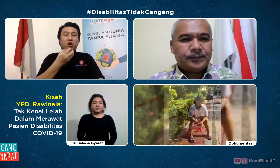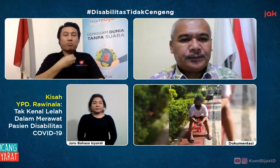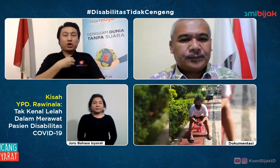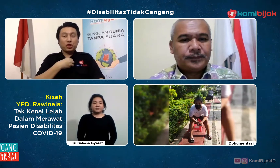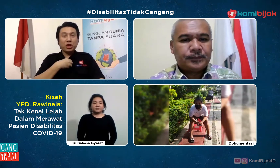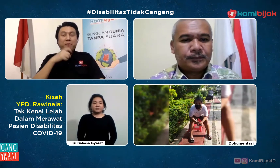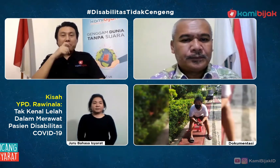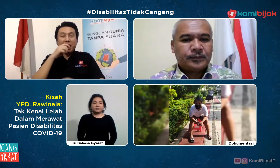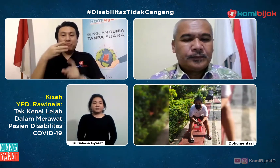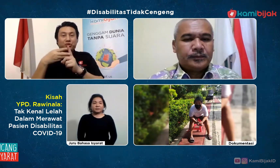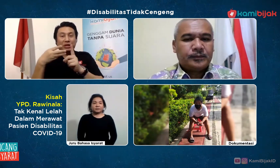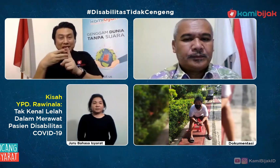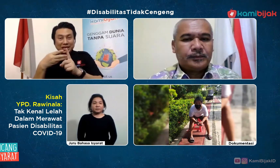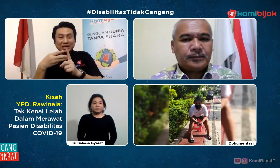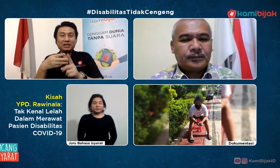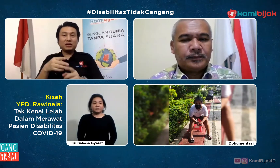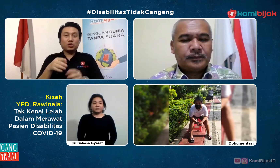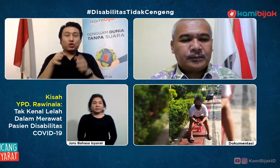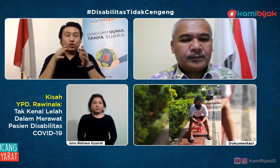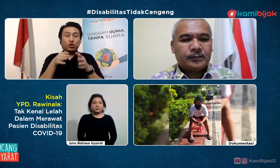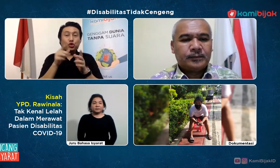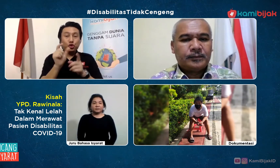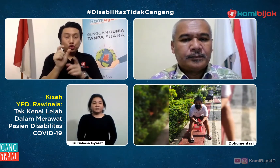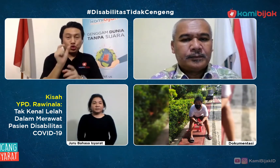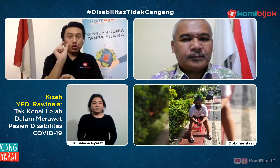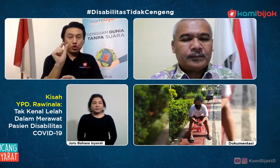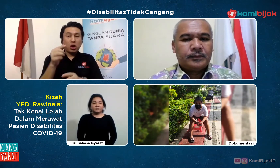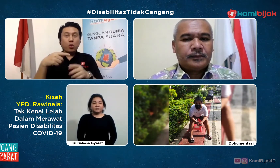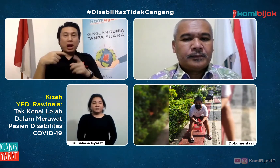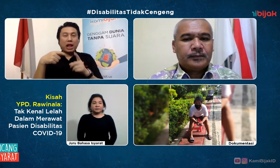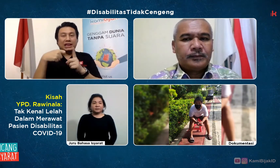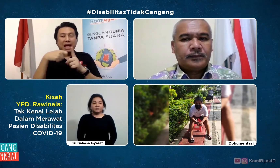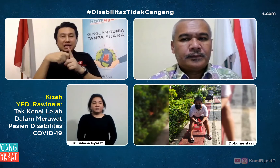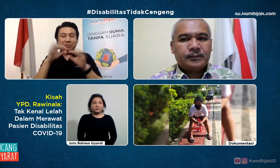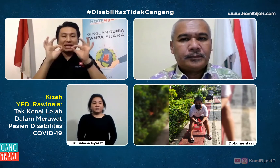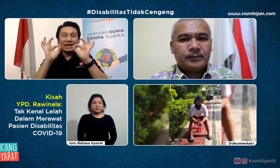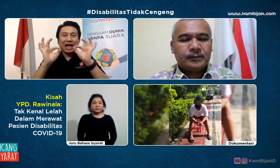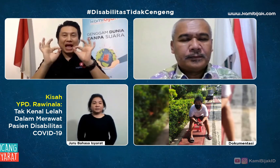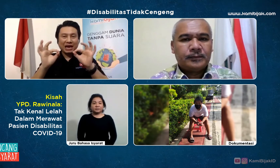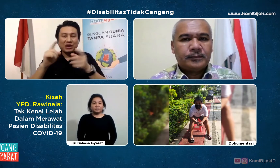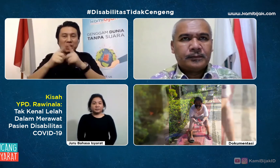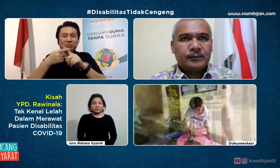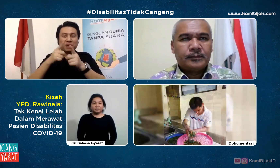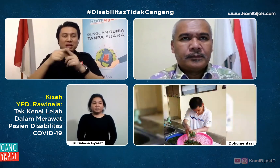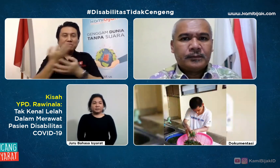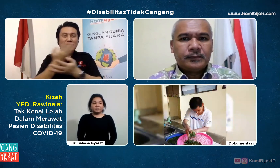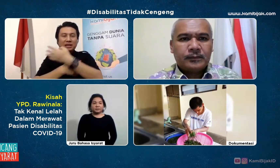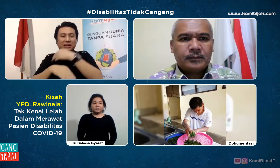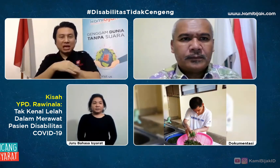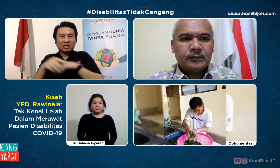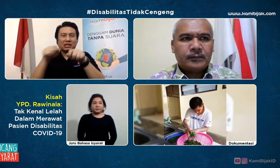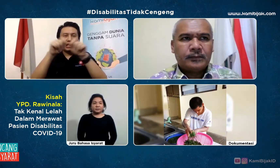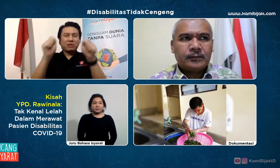Menurut Pak Budi, untuk menunjang kualitas pendidikan teman Disabilitas tersebut,